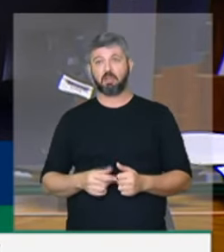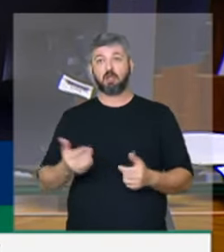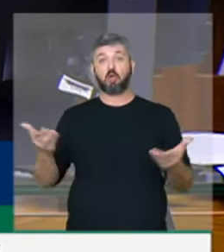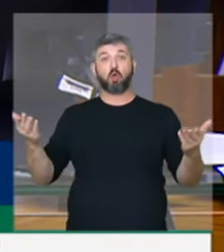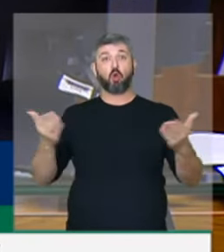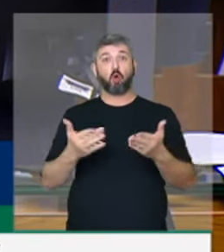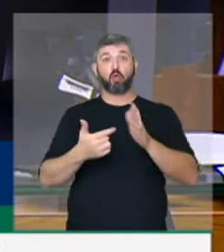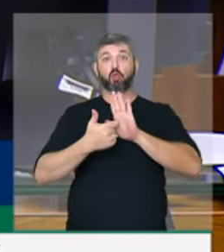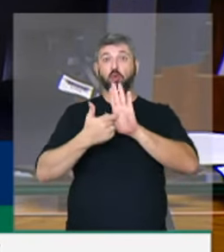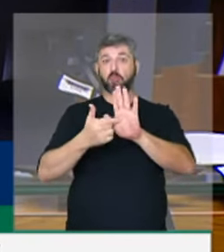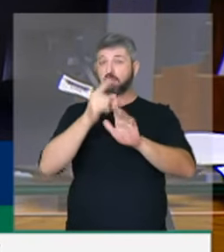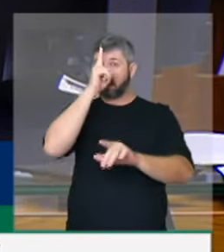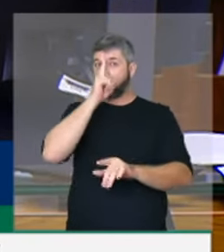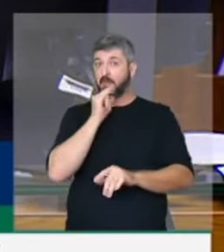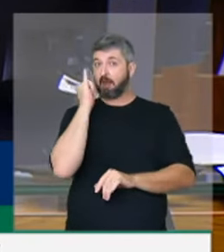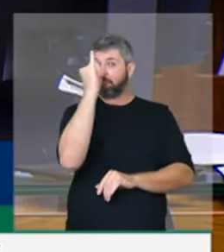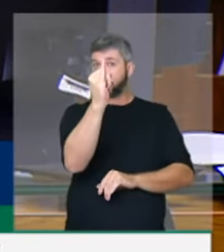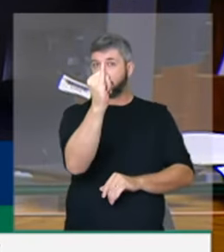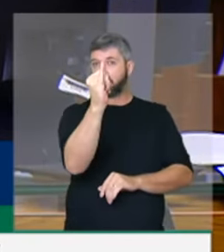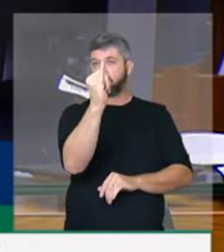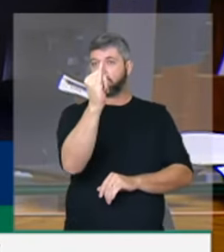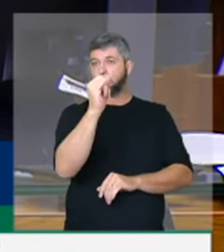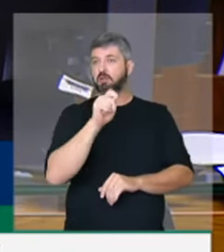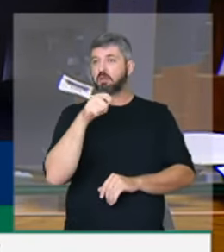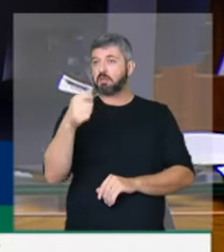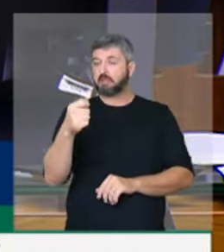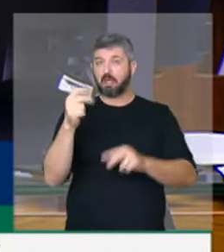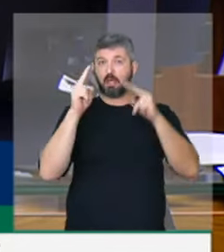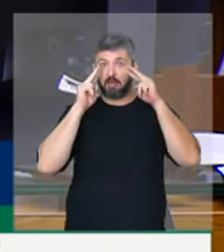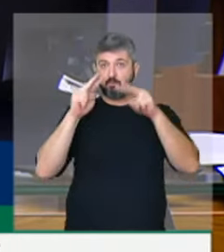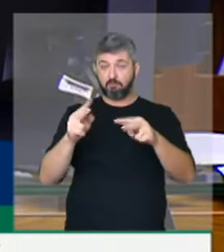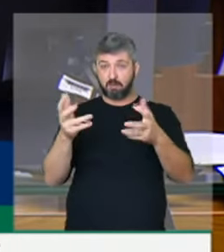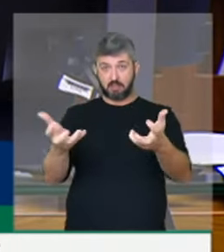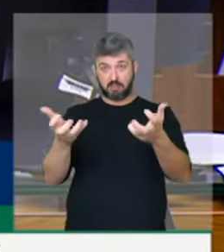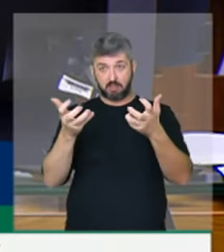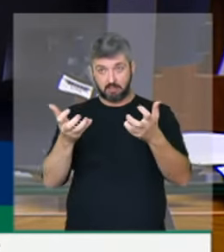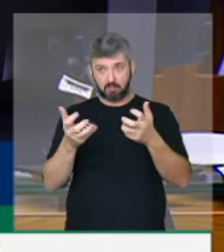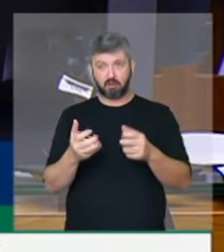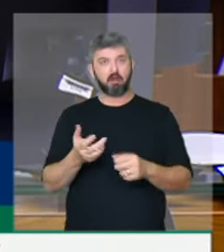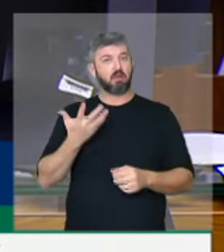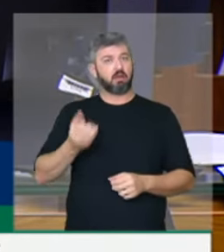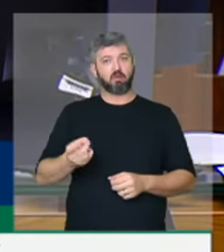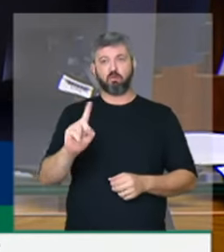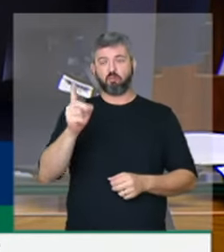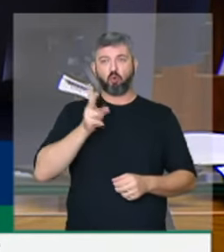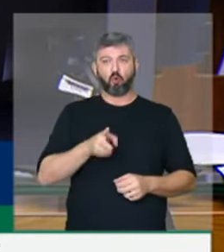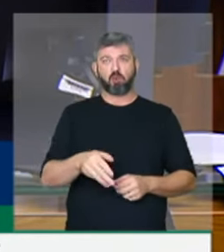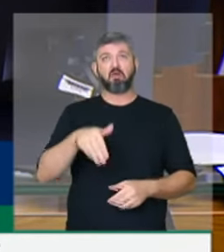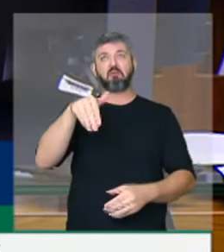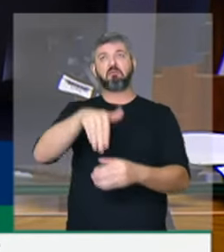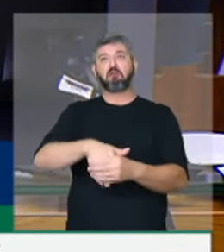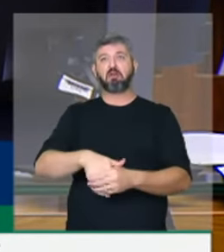AMARELO. PARA QUEM QUISER ENXERGAR NÃO VAMOS CONTINUAR AQUI VOTANDO E SEGUINDO UM PROTOCOLO LEGISLATIVO... COM O COMPROMISSO DE NÃO ERRAR COM